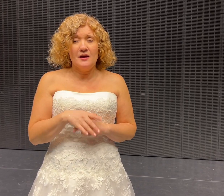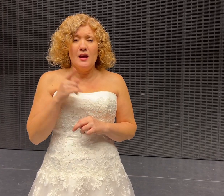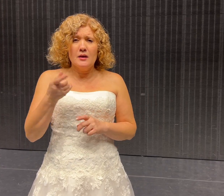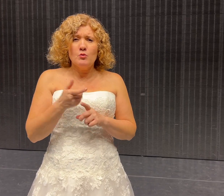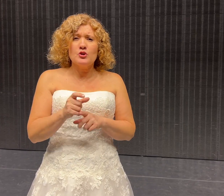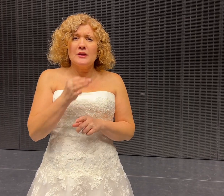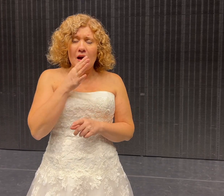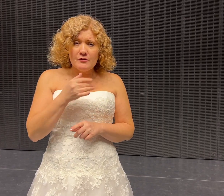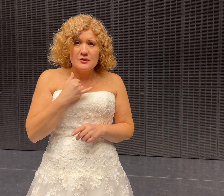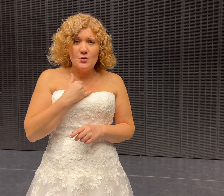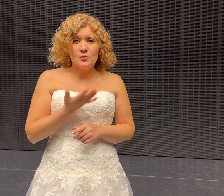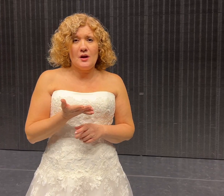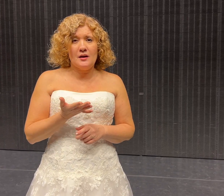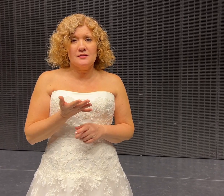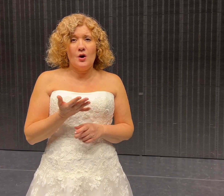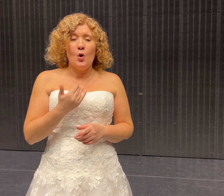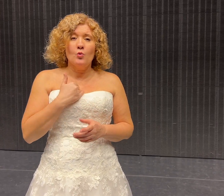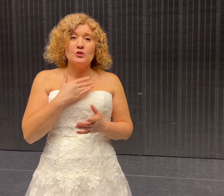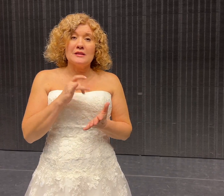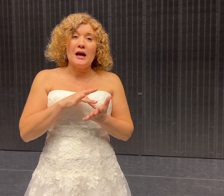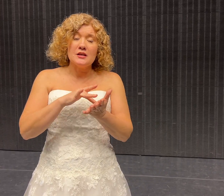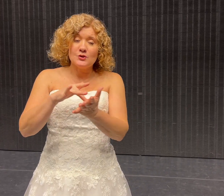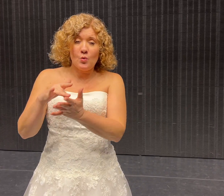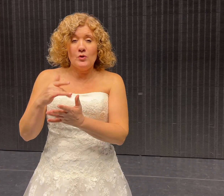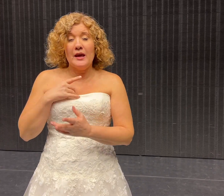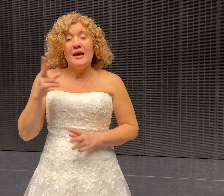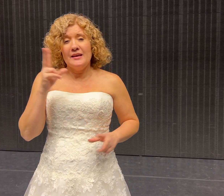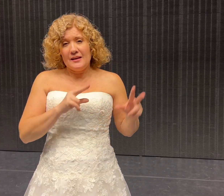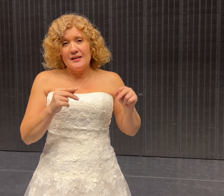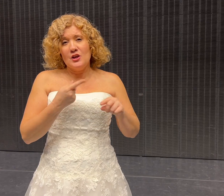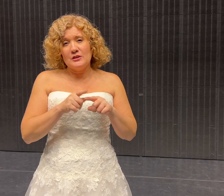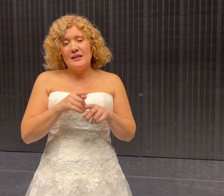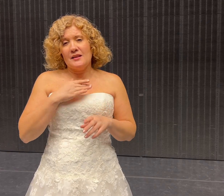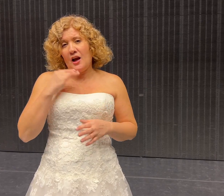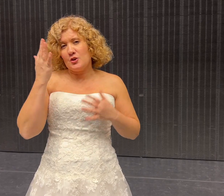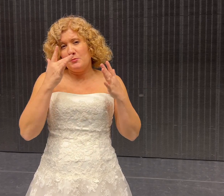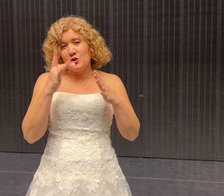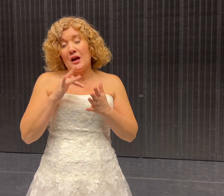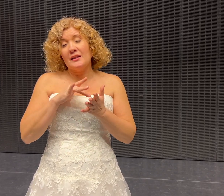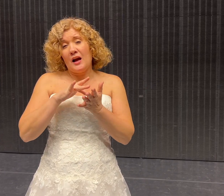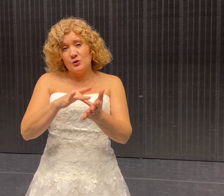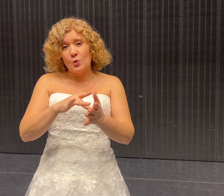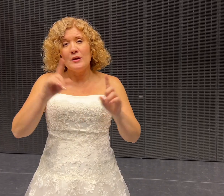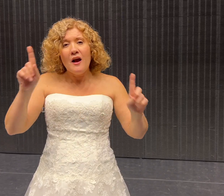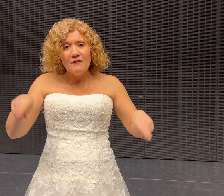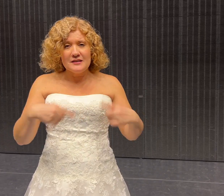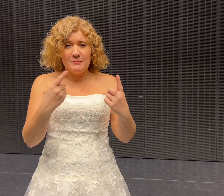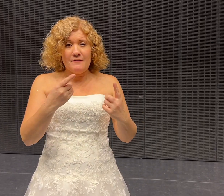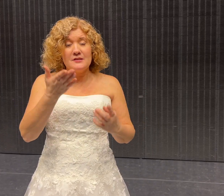им очень нравится у нас, хочется на гастроли. Я надеюсь, что сбудется наша мечта - гастрольная деятельность возобновится.